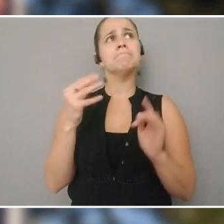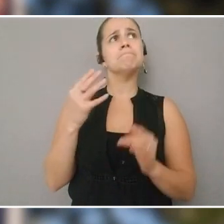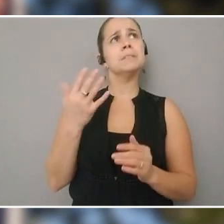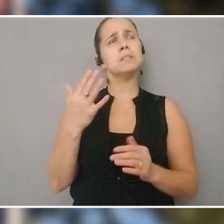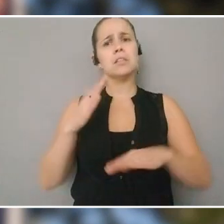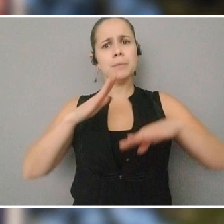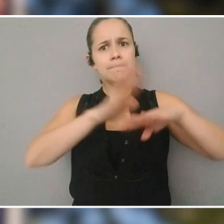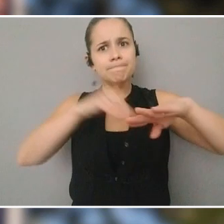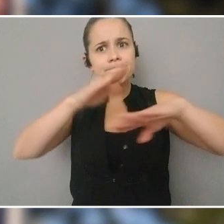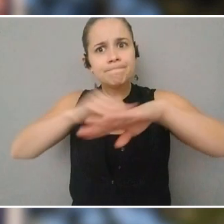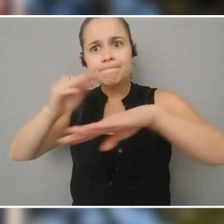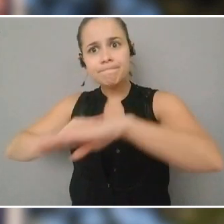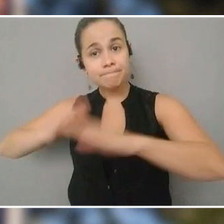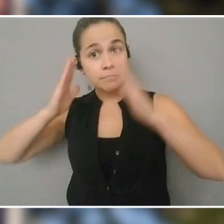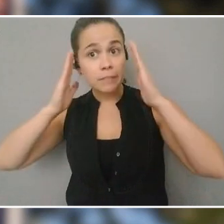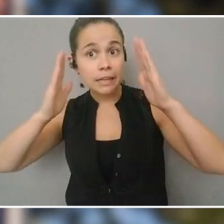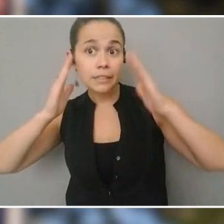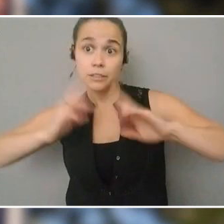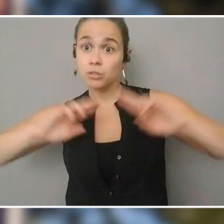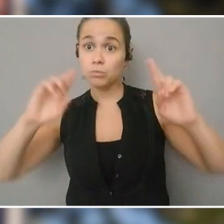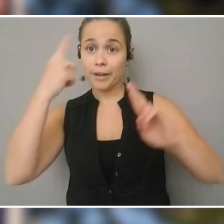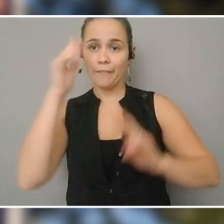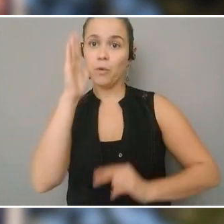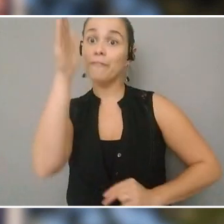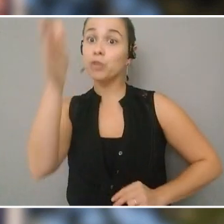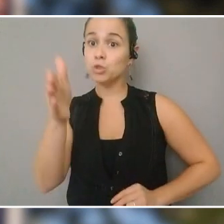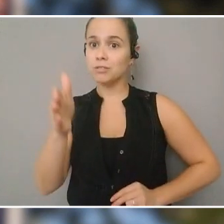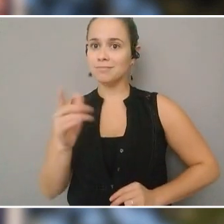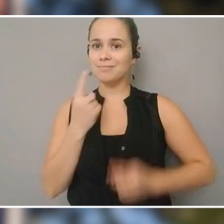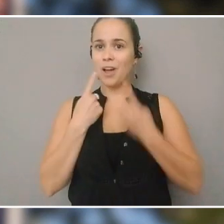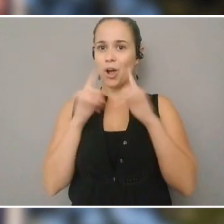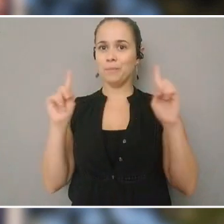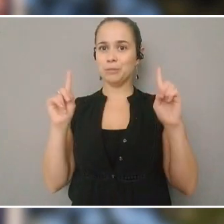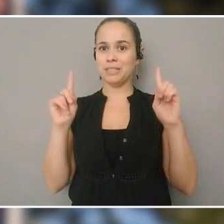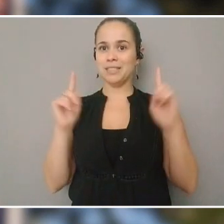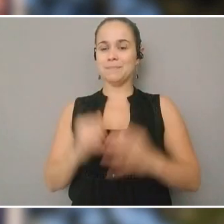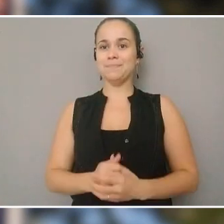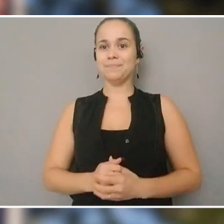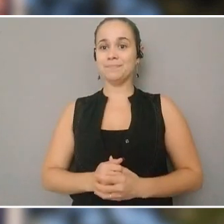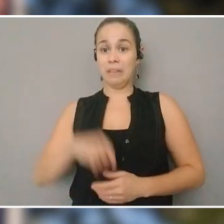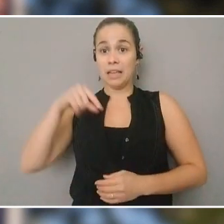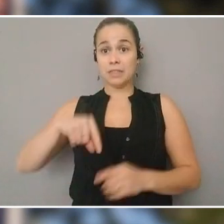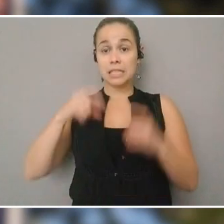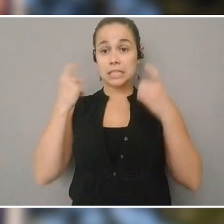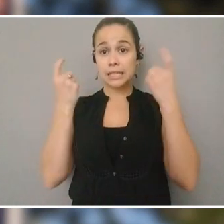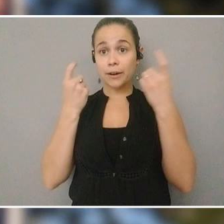para tus futuros logros. El hecho